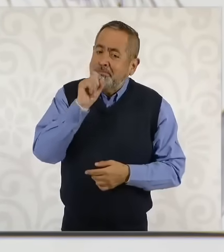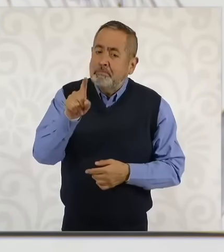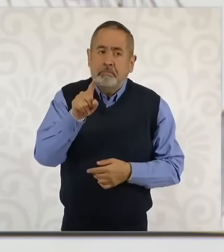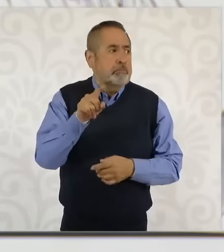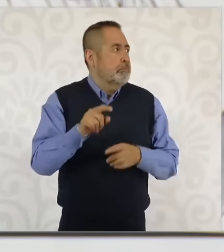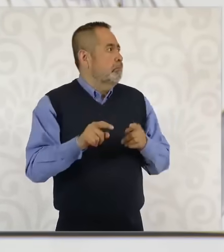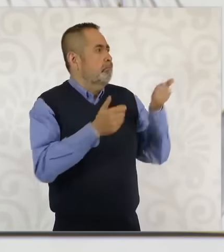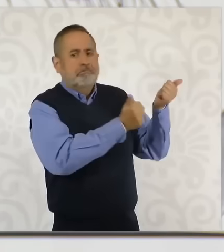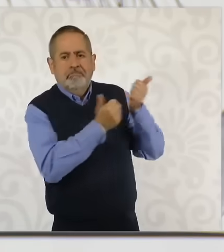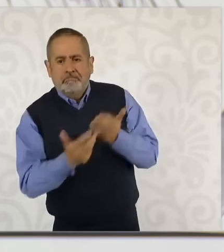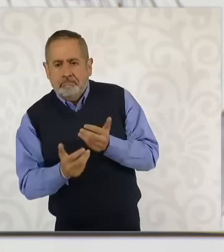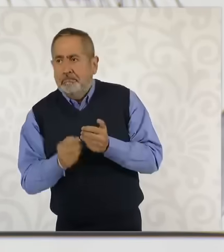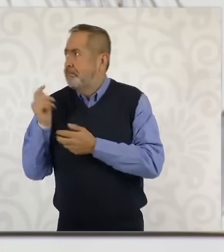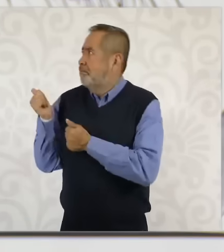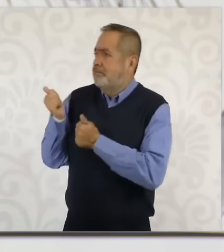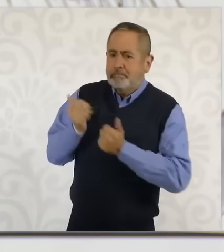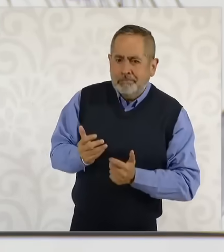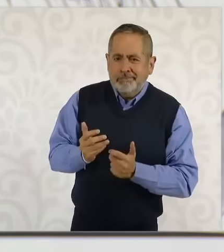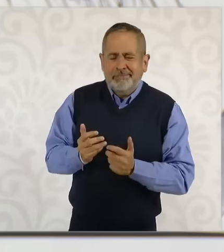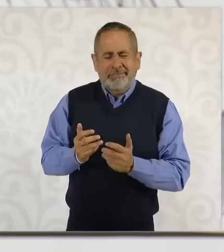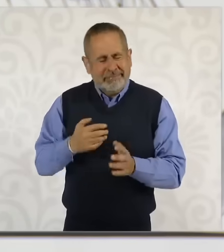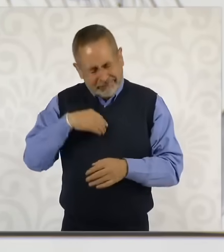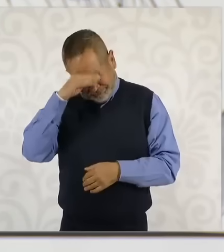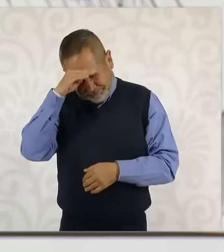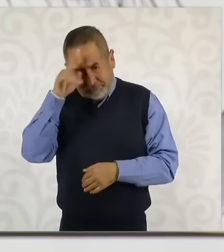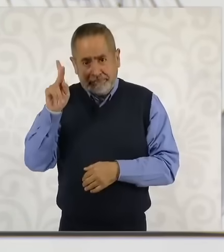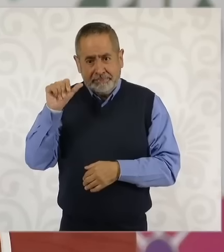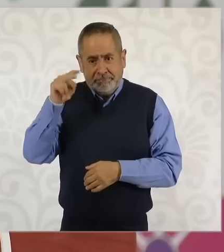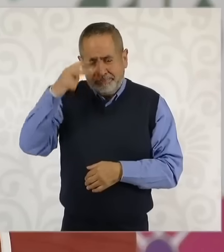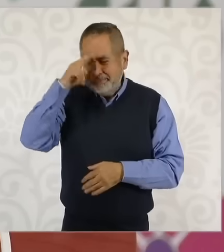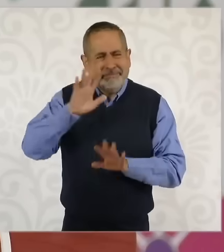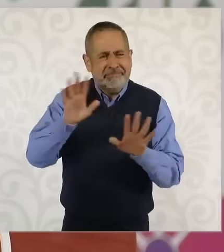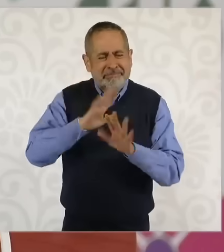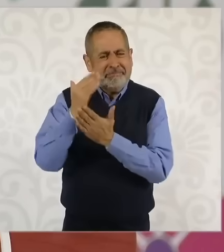el plan México tiene que ver con disminuir las importaciones y fortalecer lo que se produce en